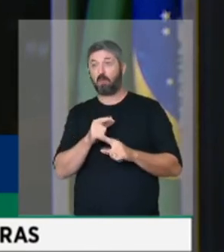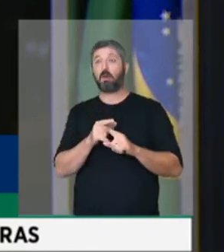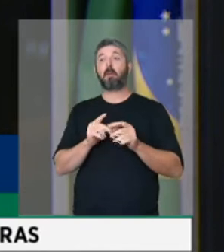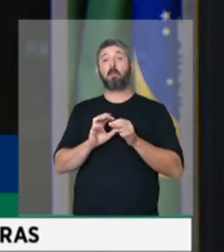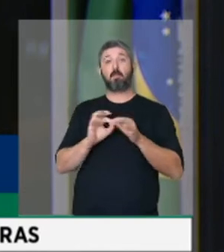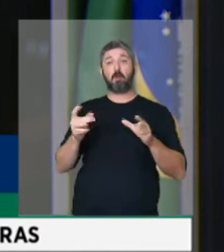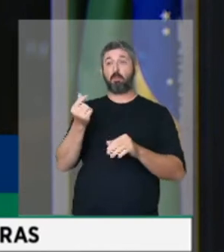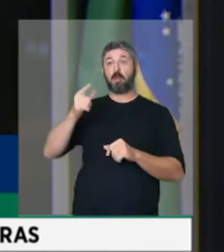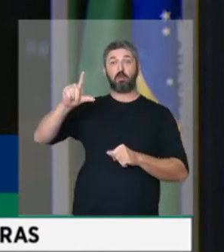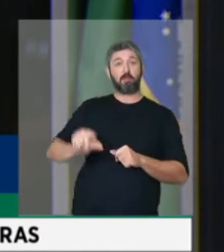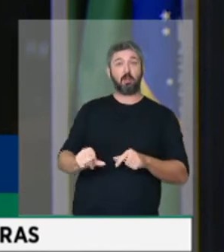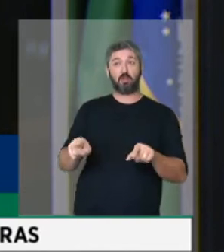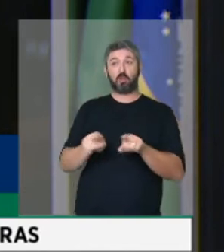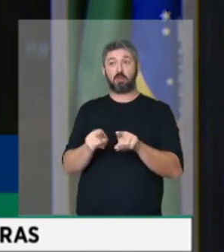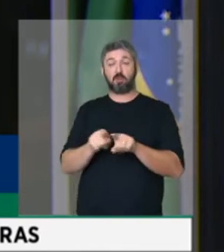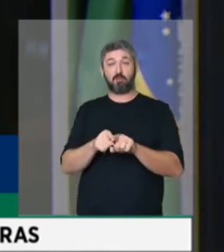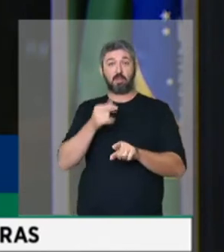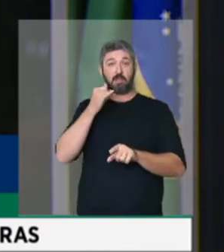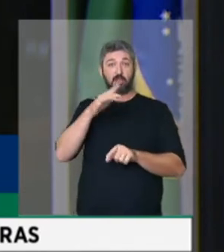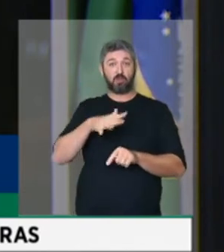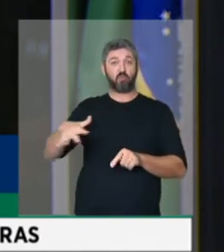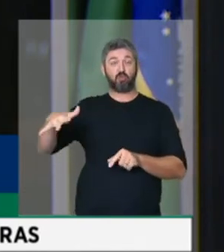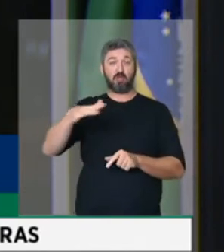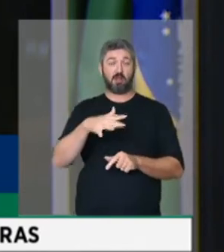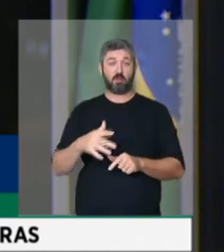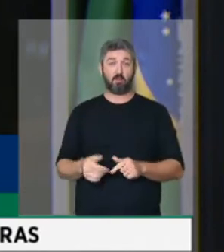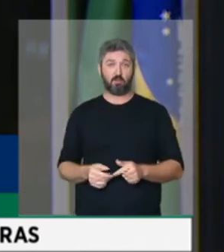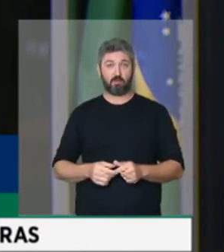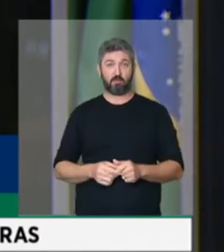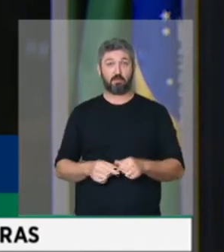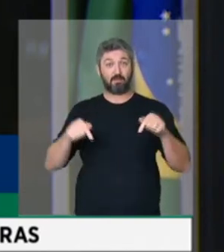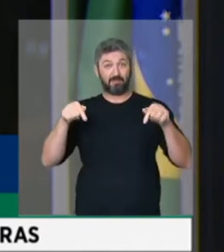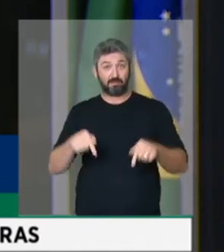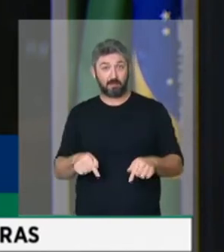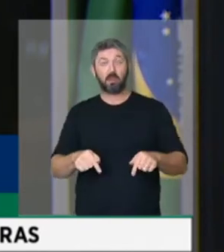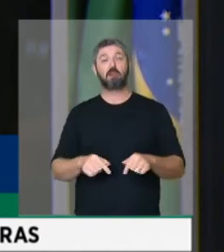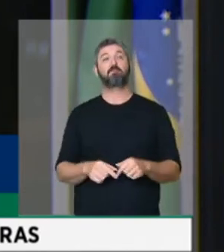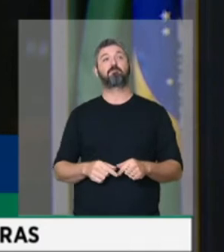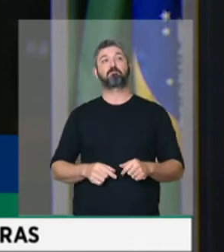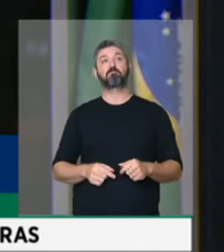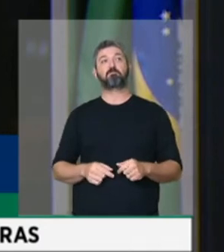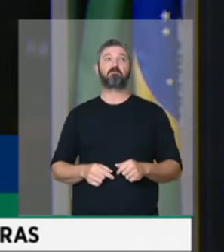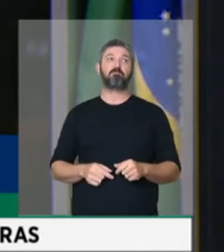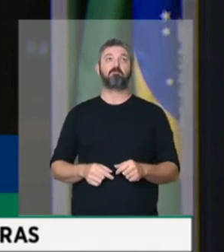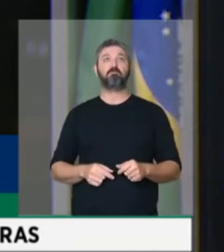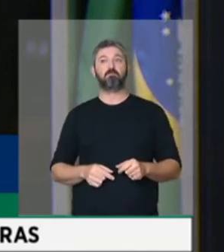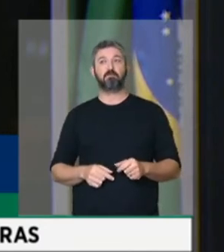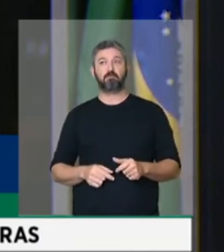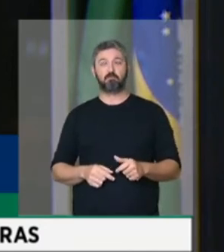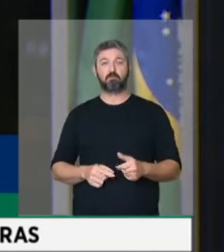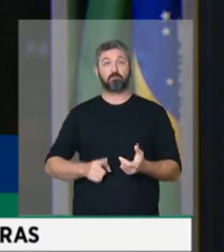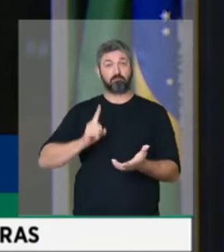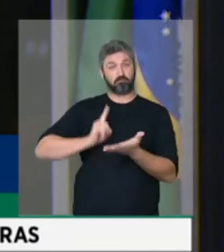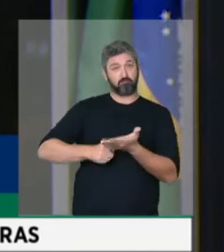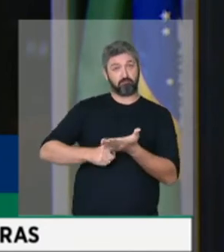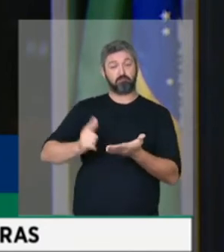INVESTIMENTOS, VÃO PRESERVAR BACIAS HIDROGRÁFICAS , MELHORAR A QUALIDADE DA GESTÃO DOS NOSSOS RECURSOS HÍ DRICOS, COM ISSO GERAR MAIS ENERGIA HIDRÁULICA,